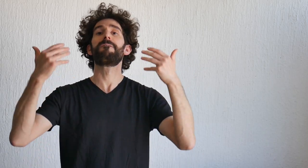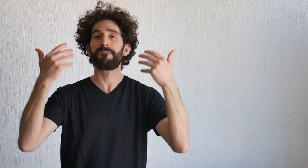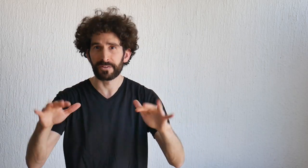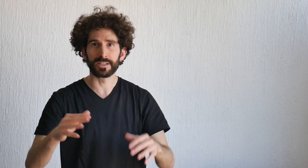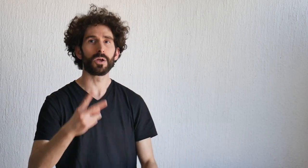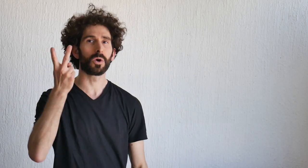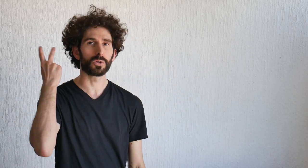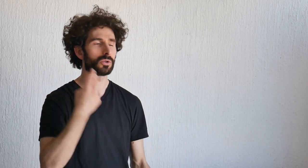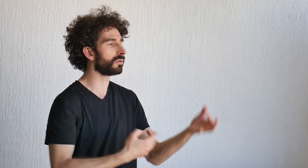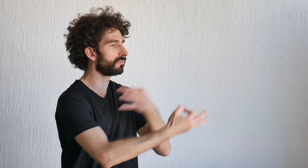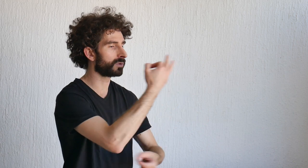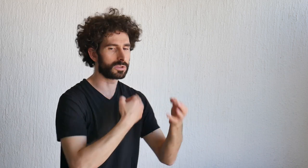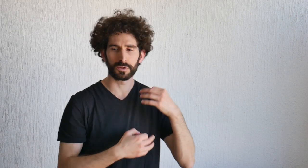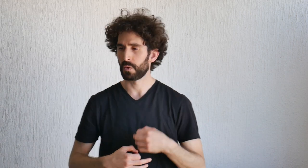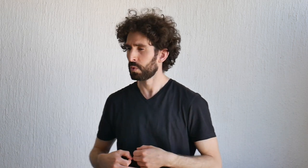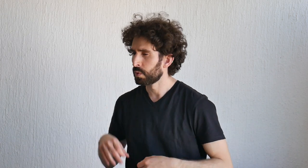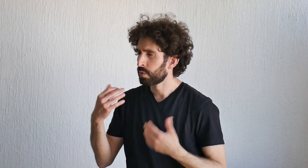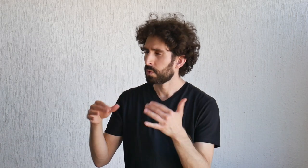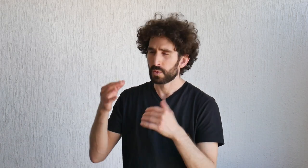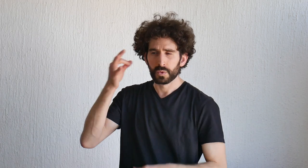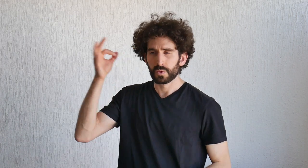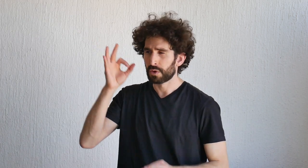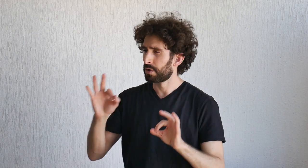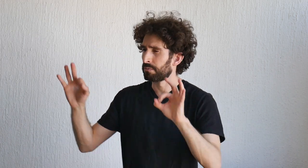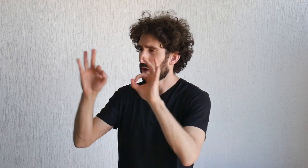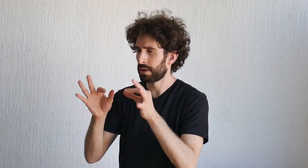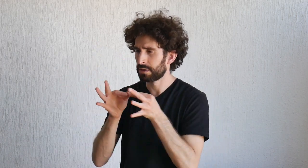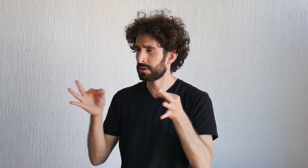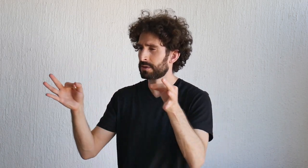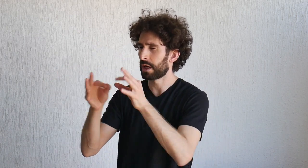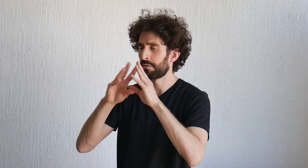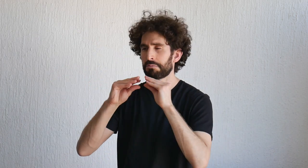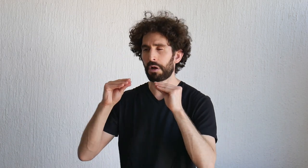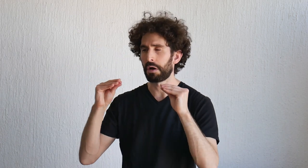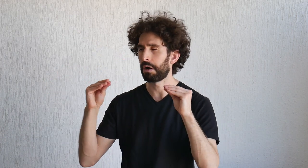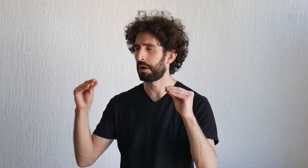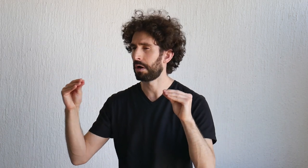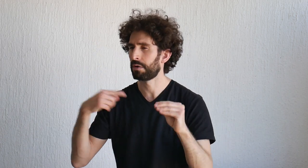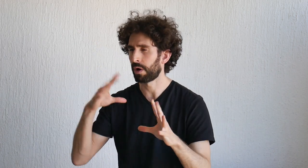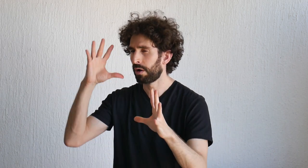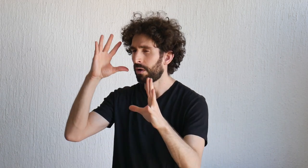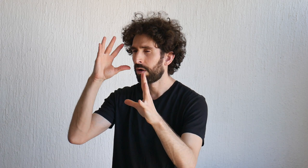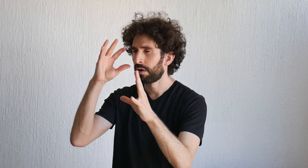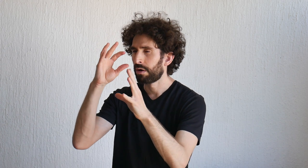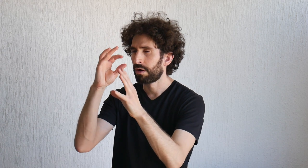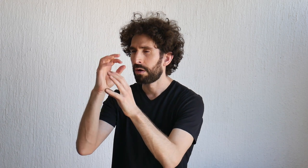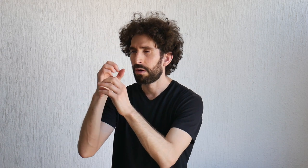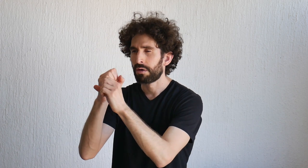Une fois fini, certains entendants m'ont dit : "Oh làlà, quand il n'y a pas de son, la salle est calme. J'étais concentré,